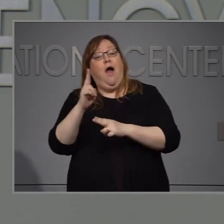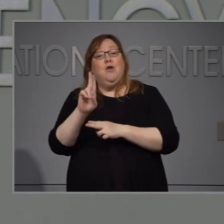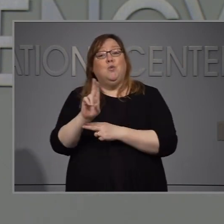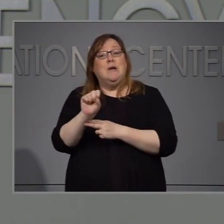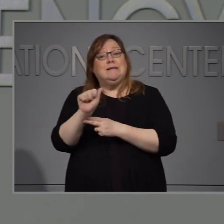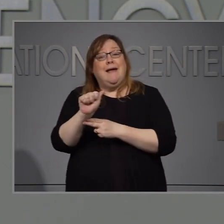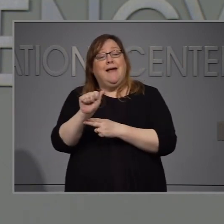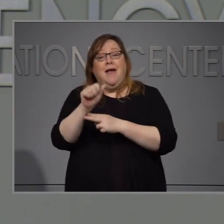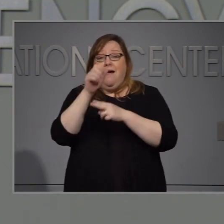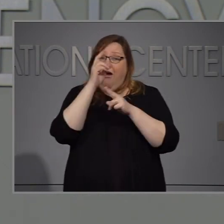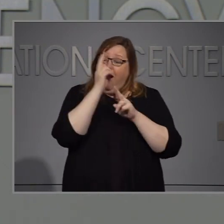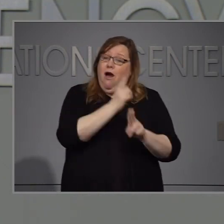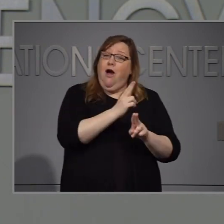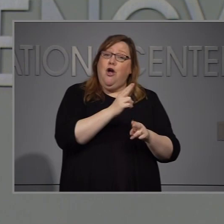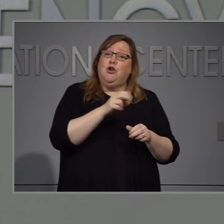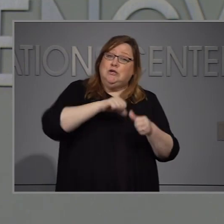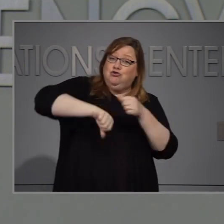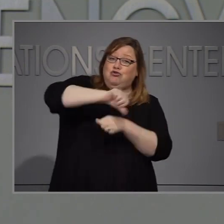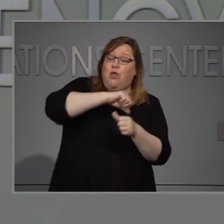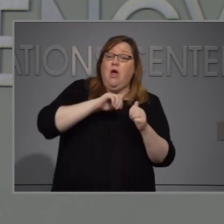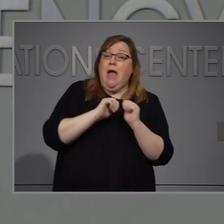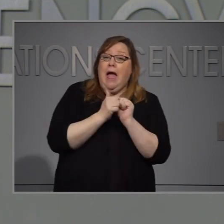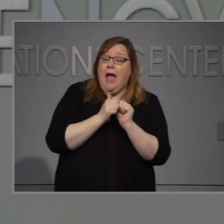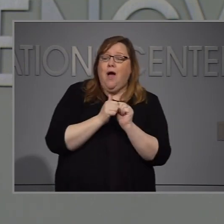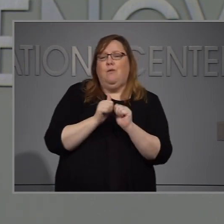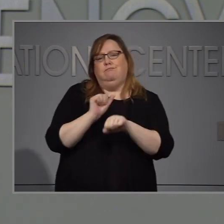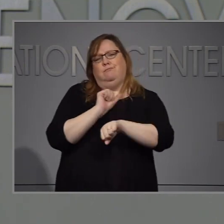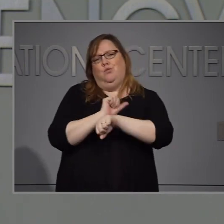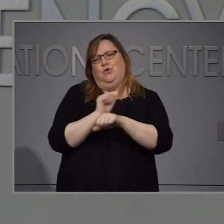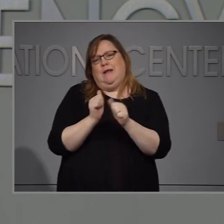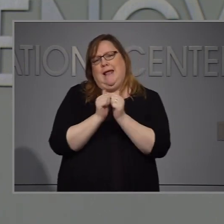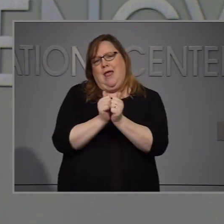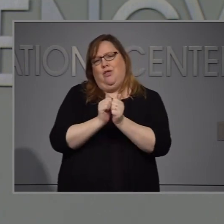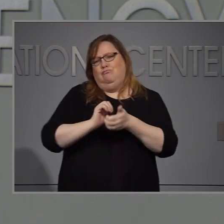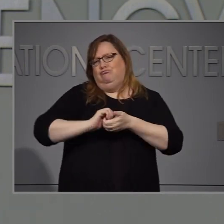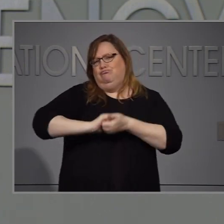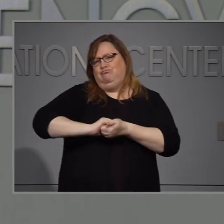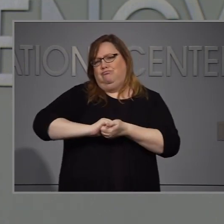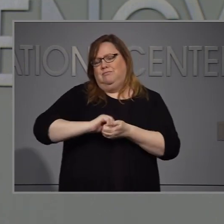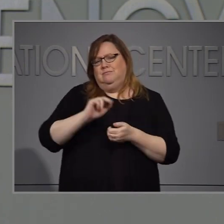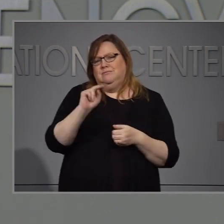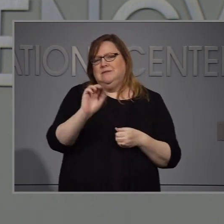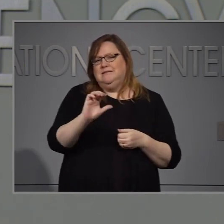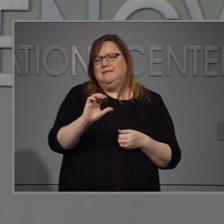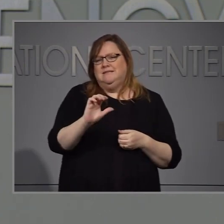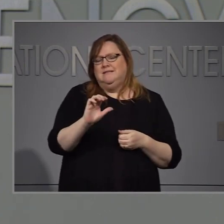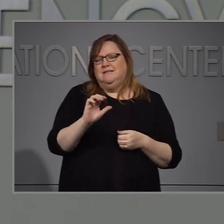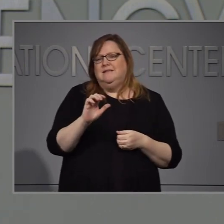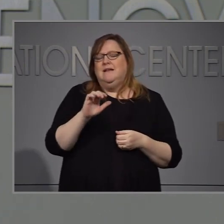Es una manera muy importante de honrar a los Estados Unidos de colaborar juntos como Estado y